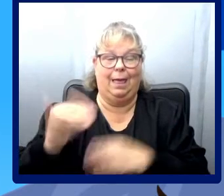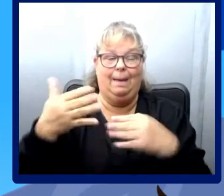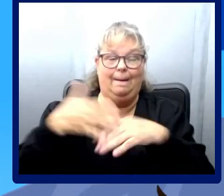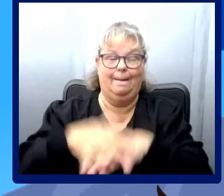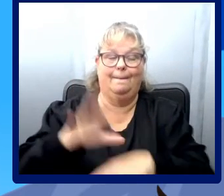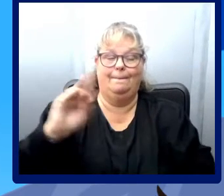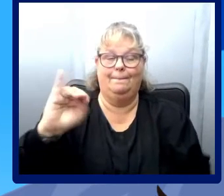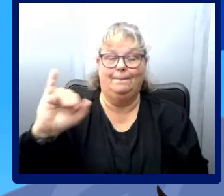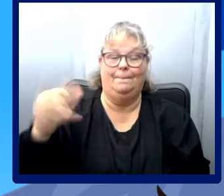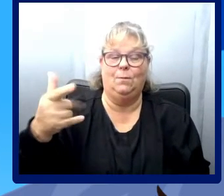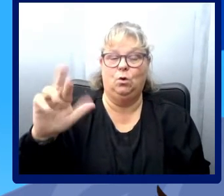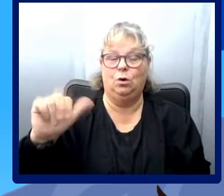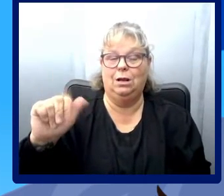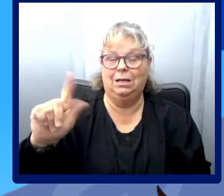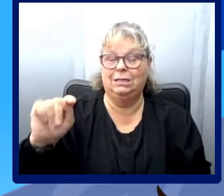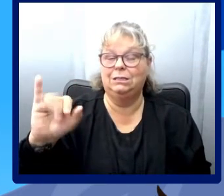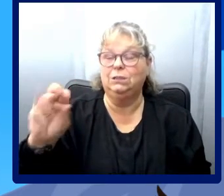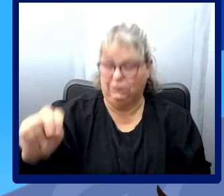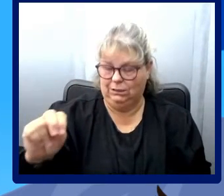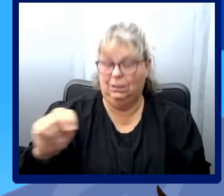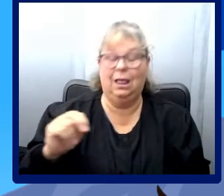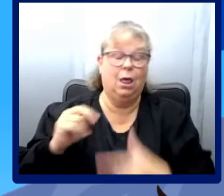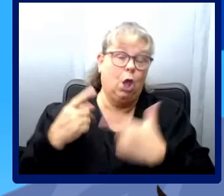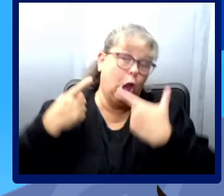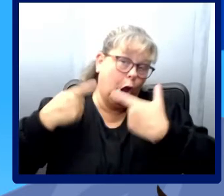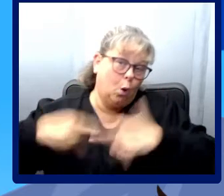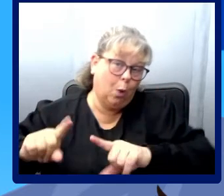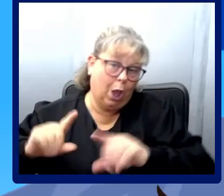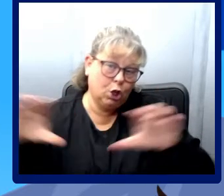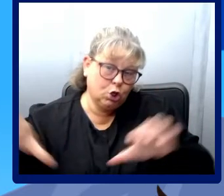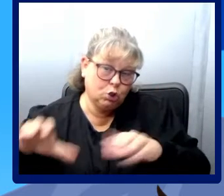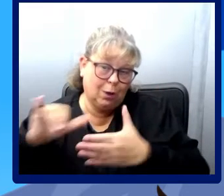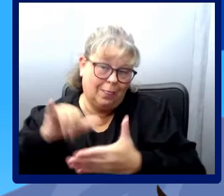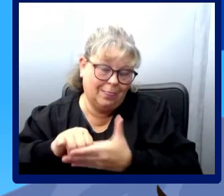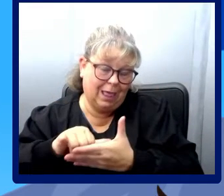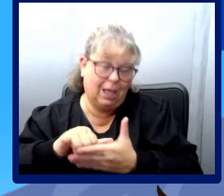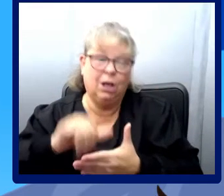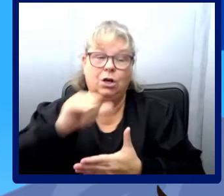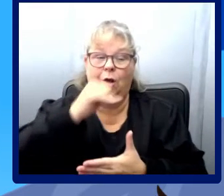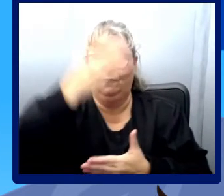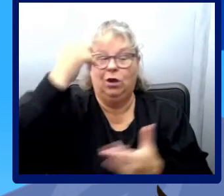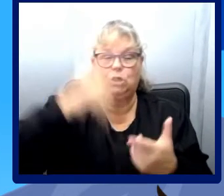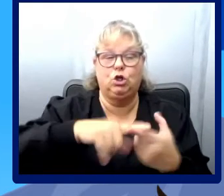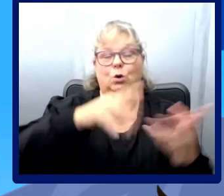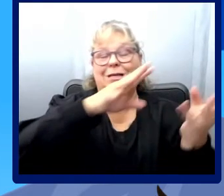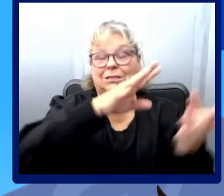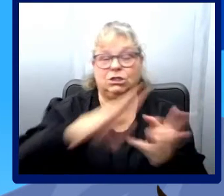Y mientras hacen eso, no olviden instalar la Solución de Manejo de Errores de Flujos,